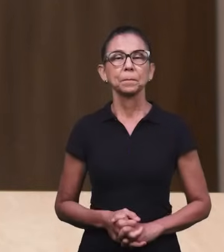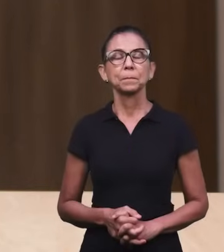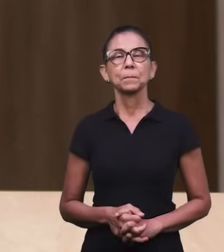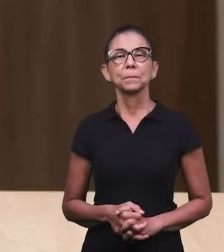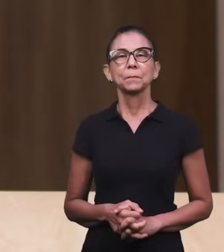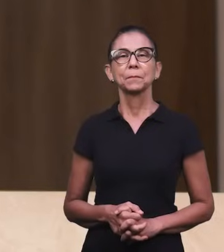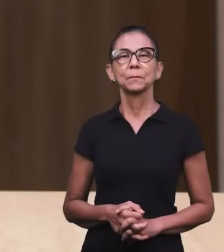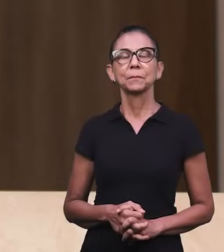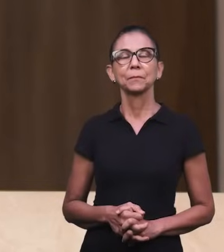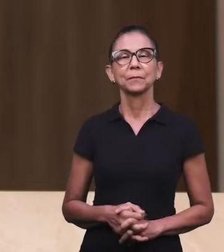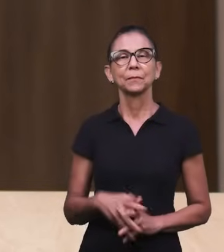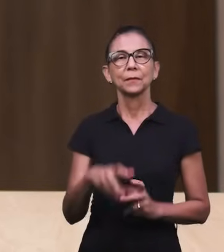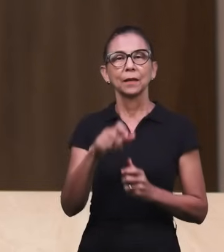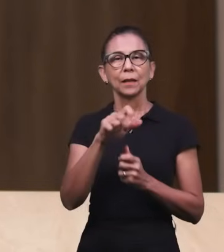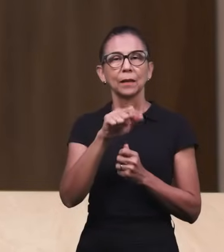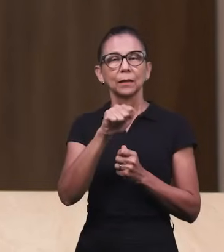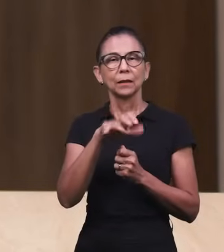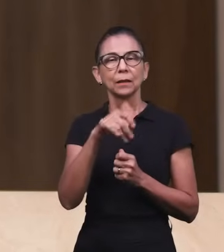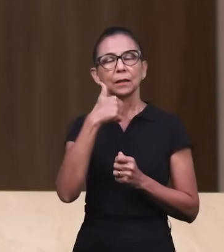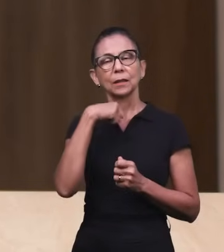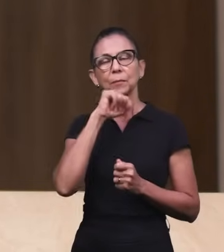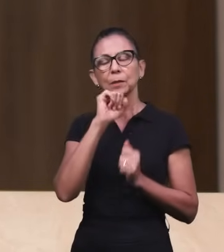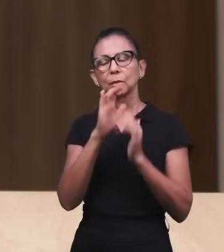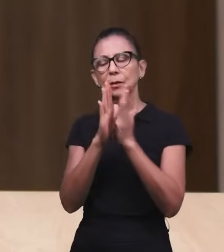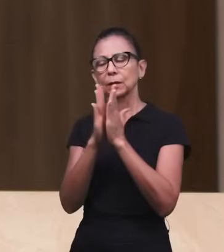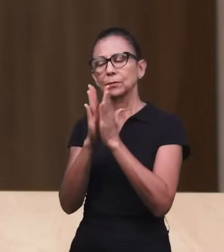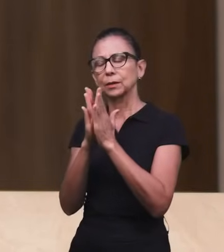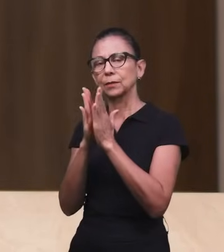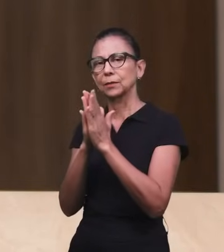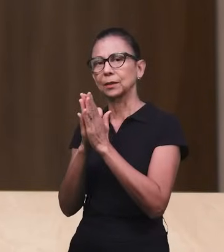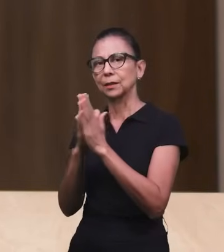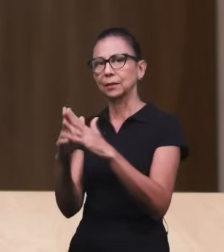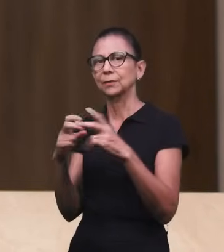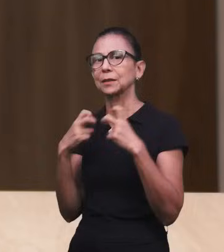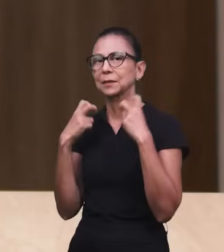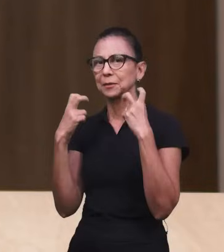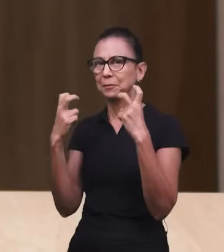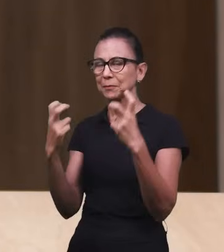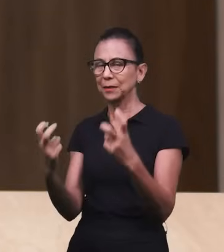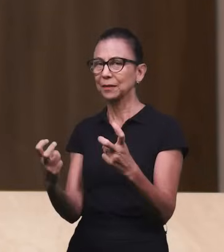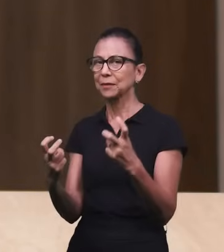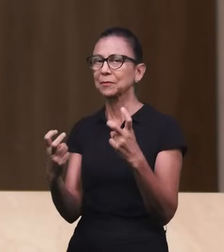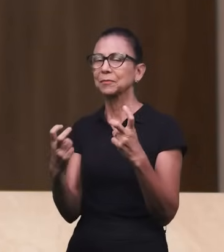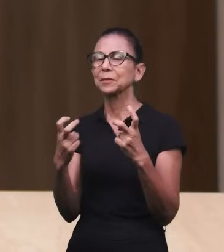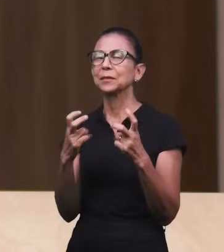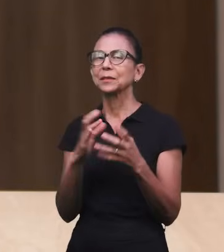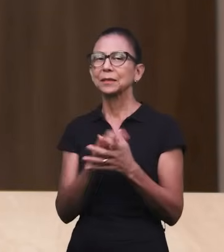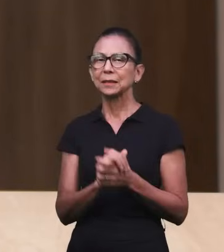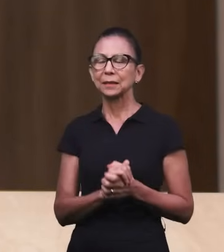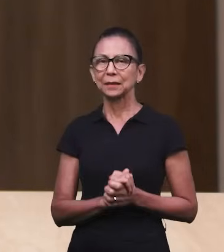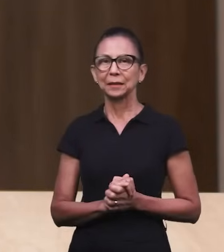oração não cessa no lar o clamor acompanhamento ele sabe que há uma geração que está seguindo nós